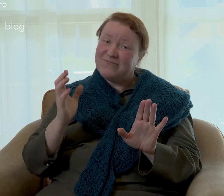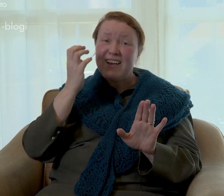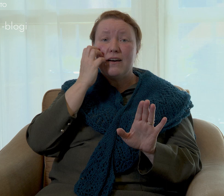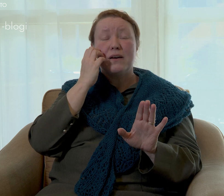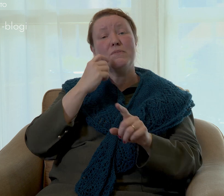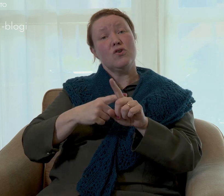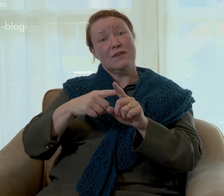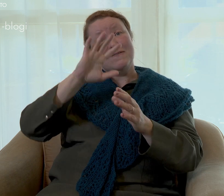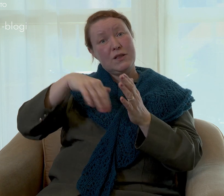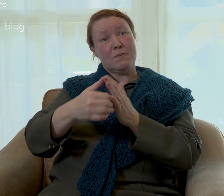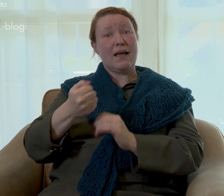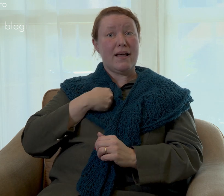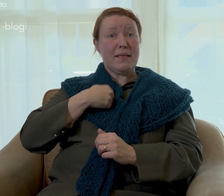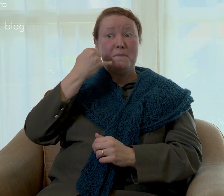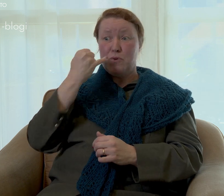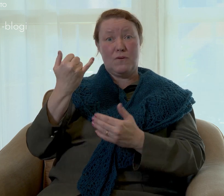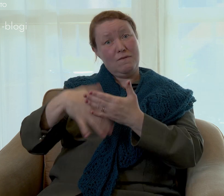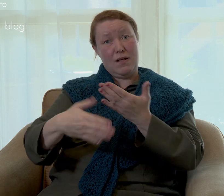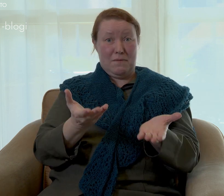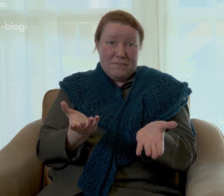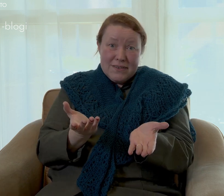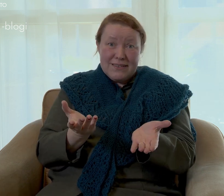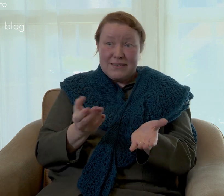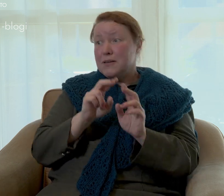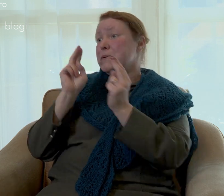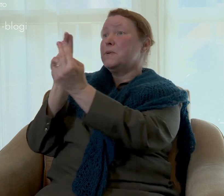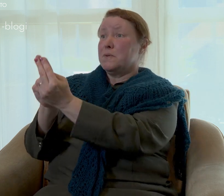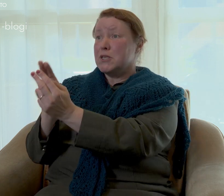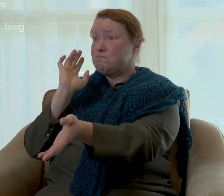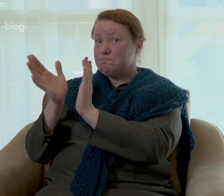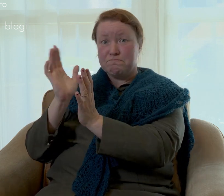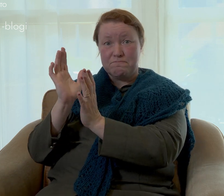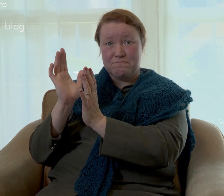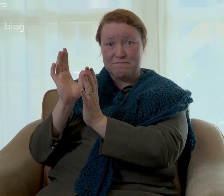mikä on harmillista, sillä se mahdollistaisi viittomakielisen hätäpuhelun.